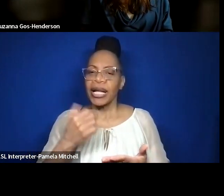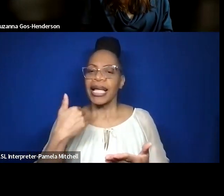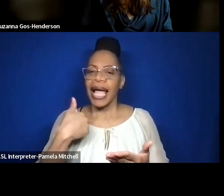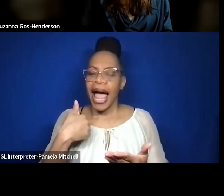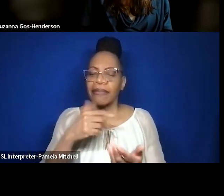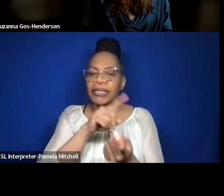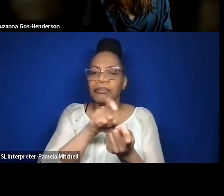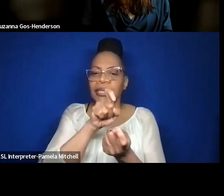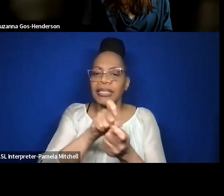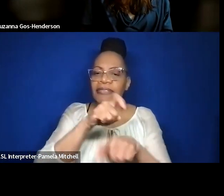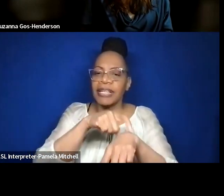agendar las cosas